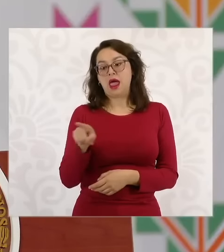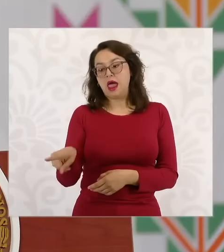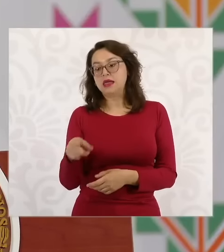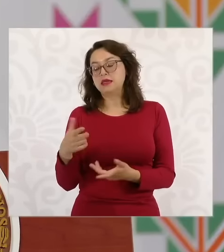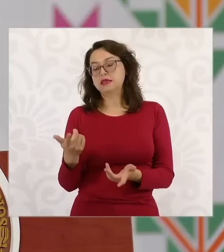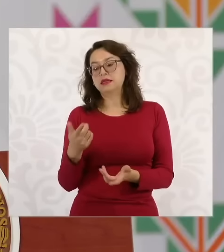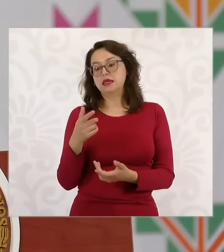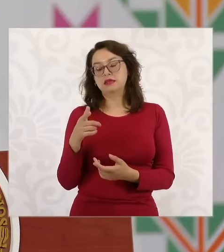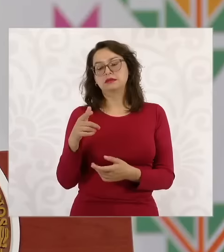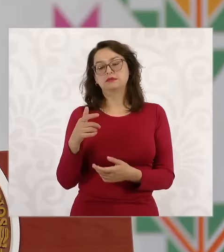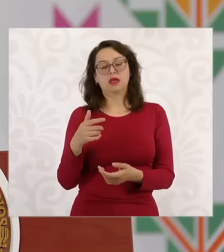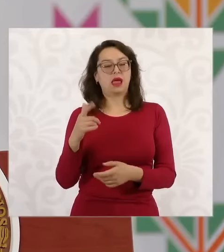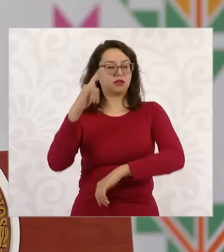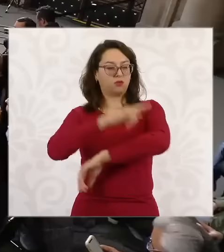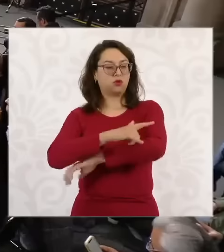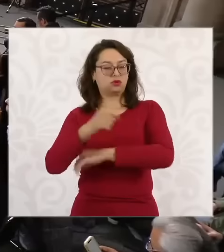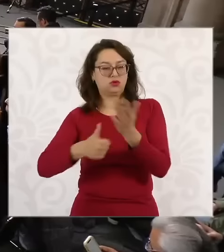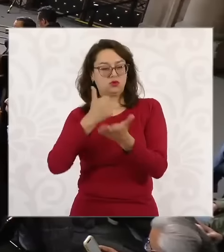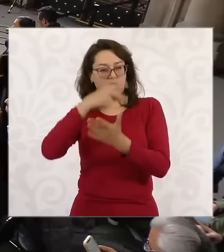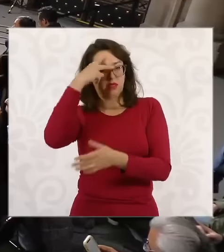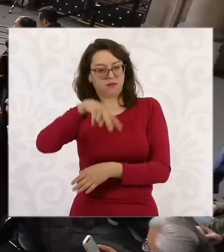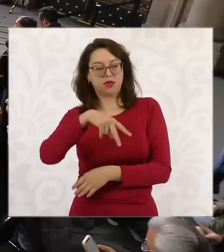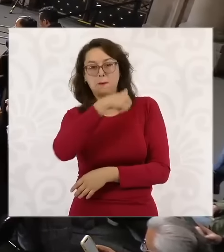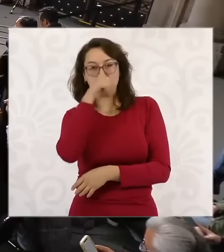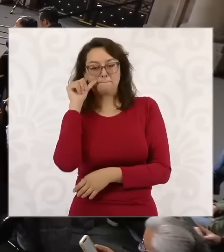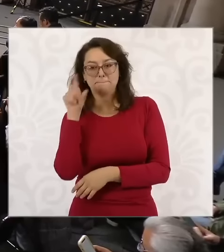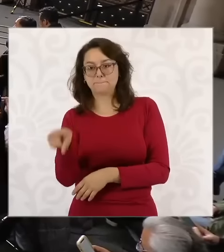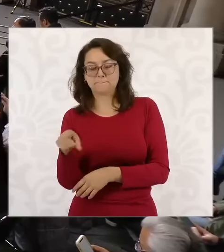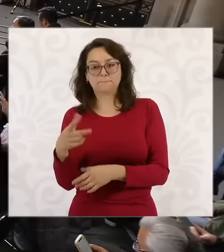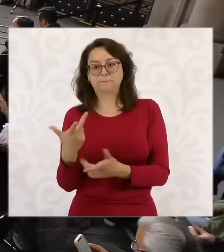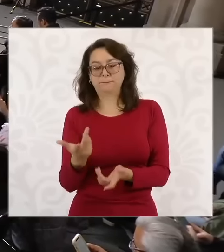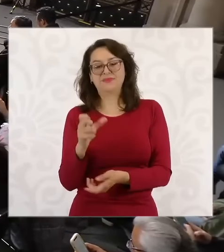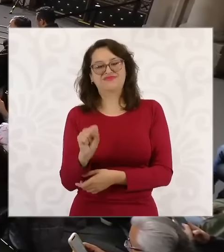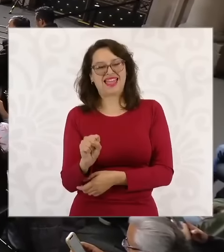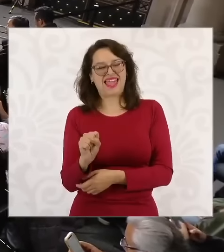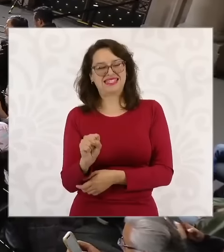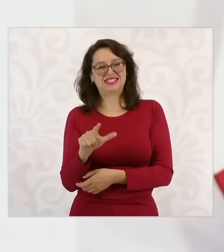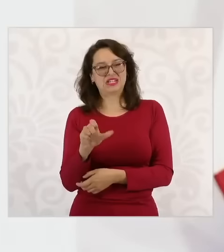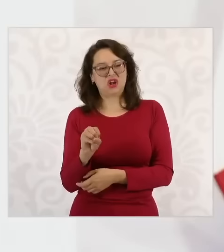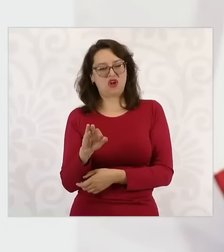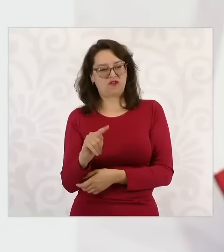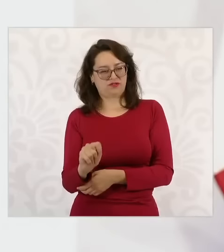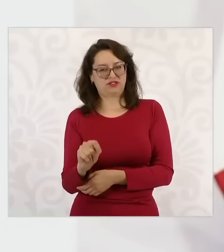de la Ciudad de México. Estos y otras solicitudes que hizo hace meses el departamento de transporte